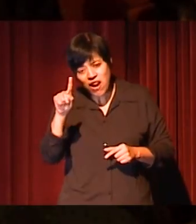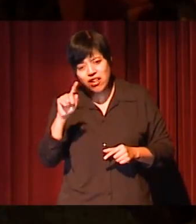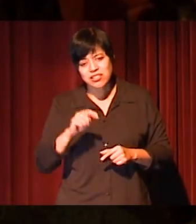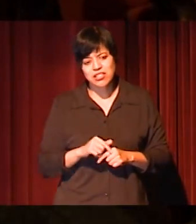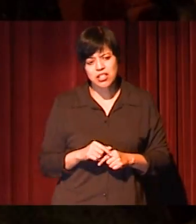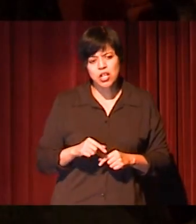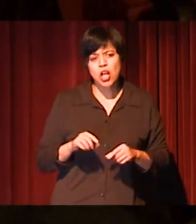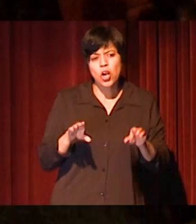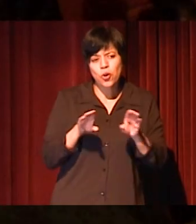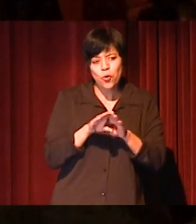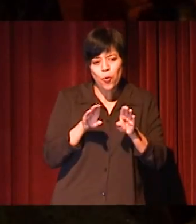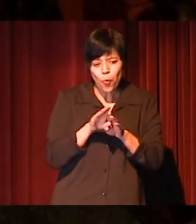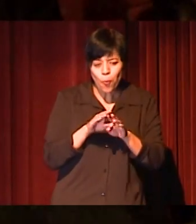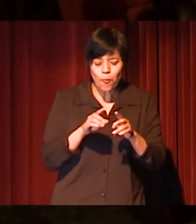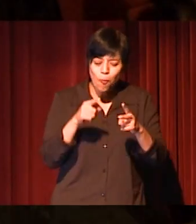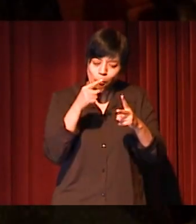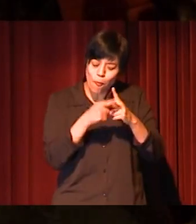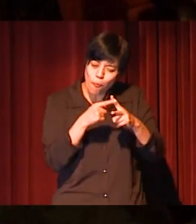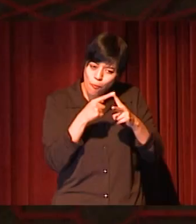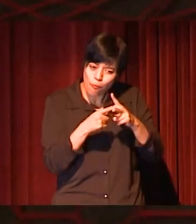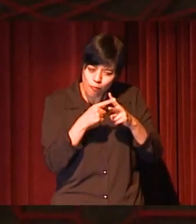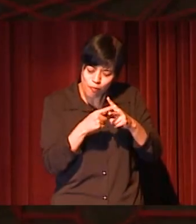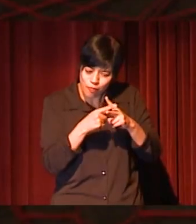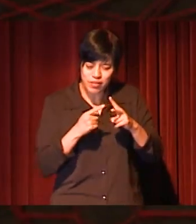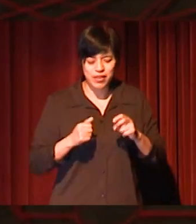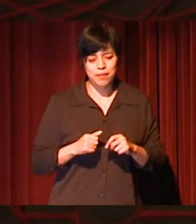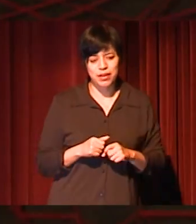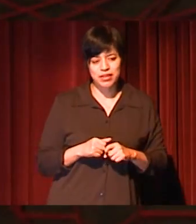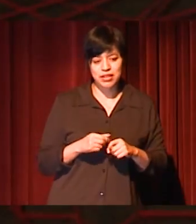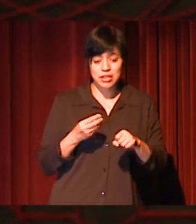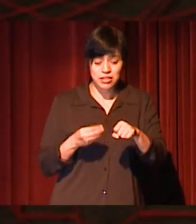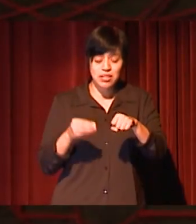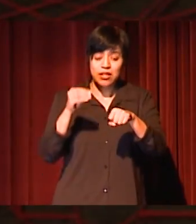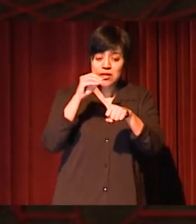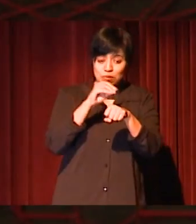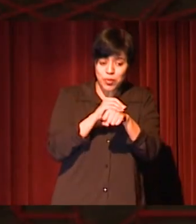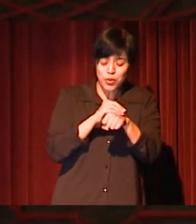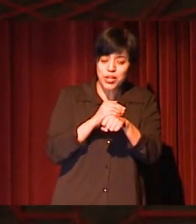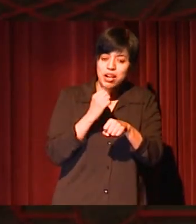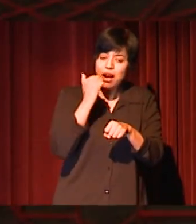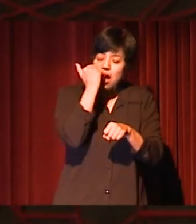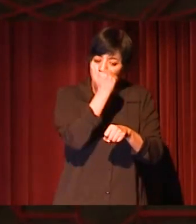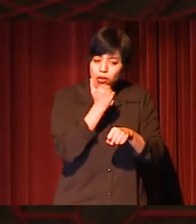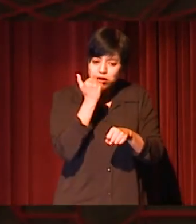cómo hacer una factorización. Es poner a los estudiantes primero, siempre primero.